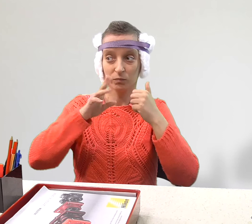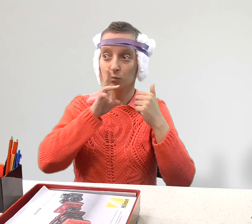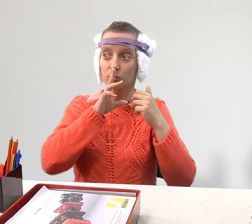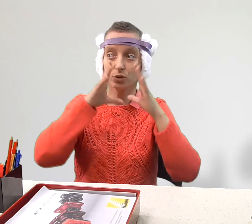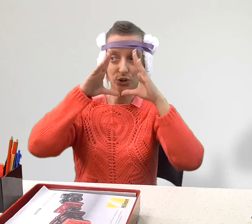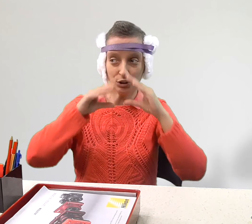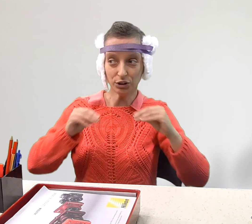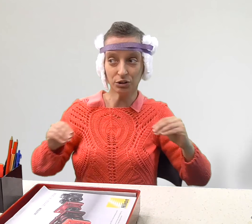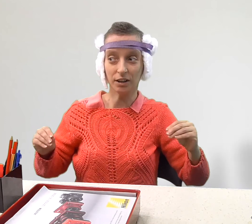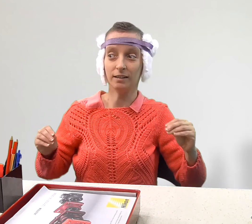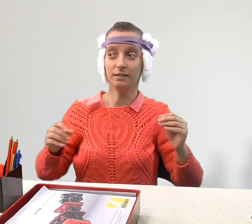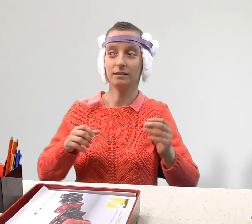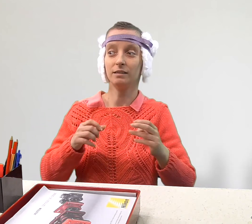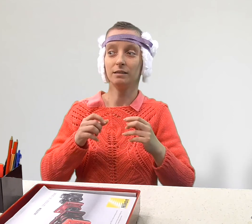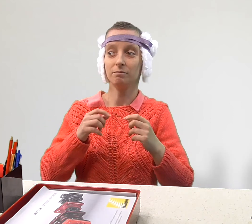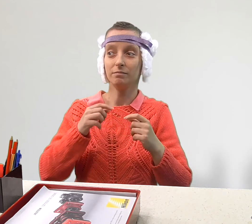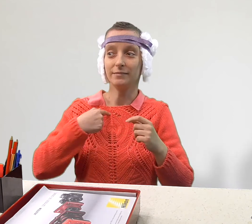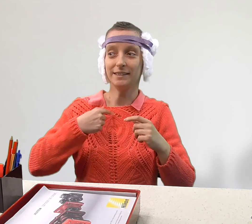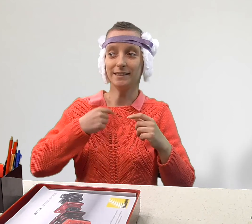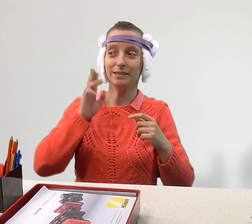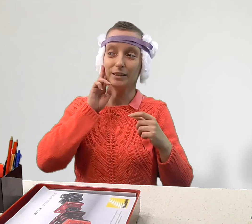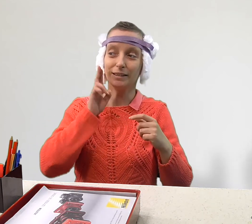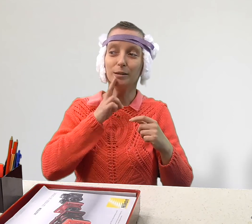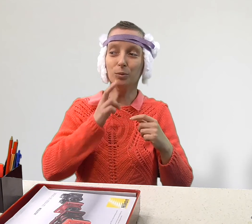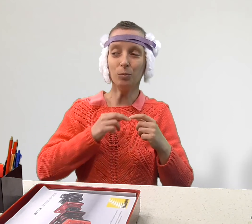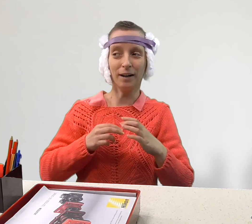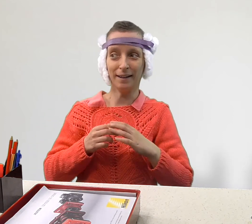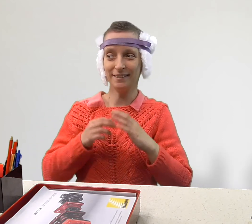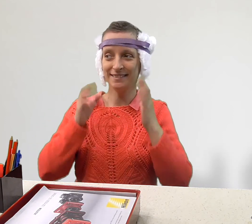Cisza... Jestem głucha!